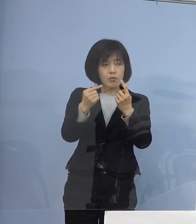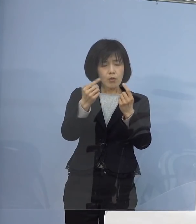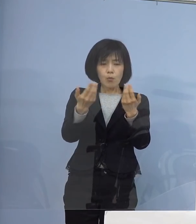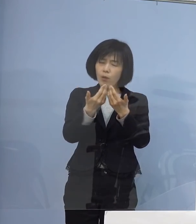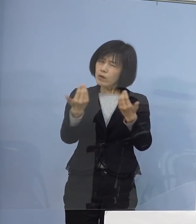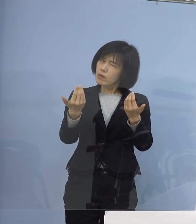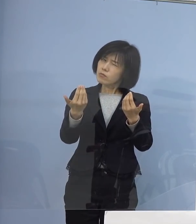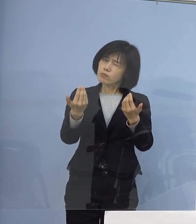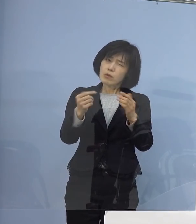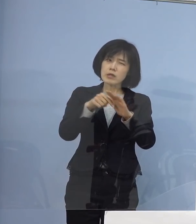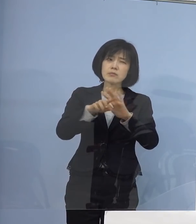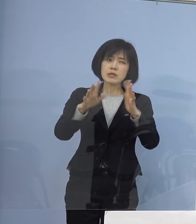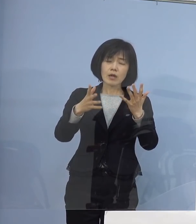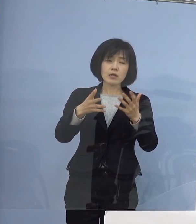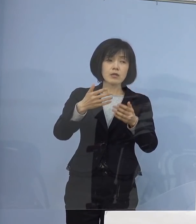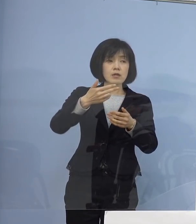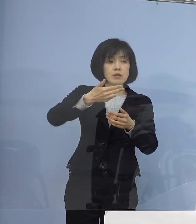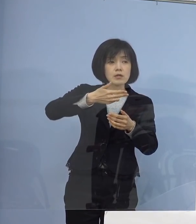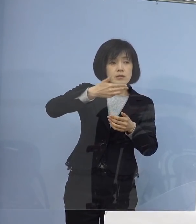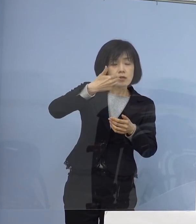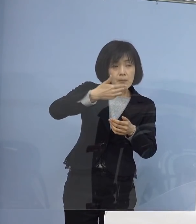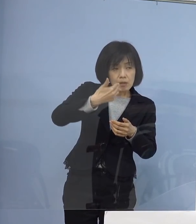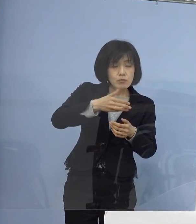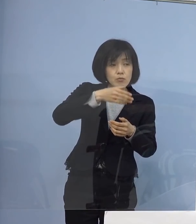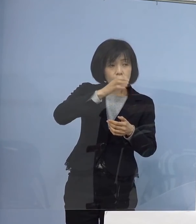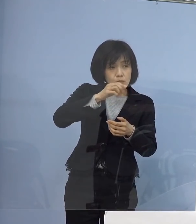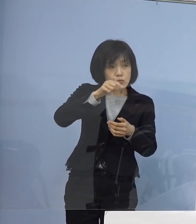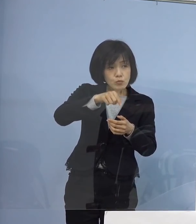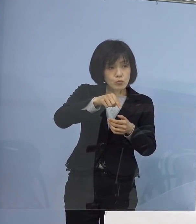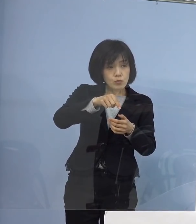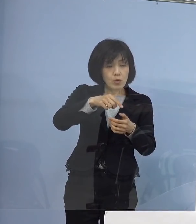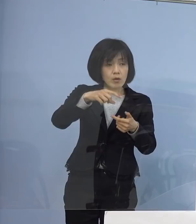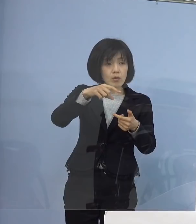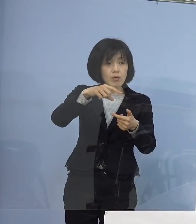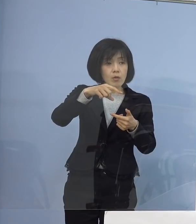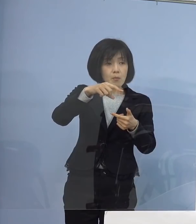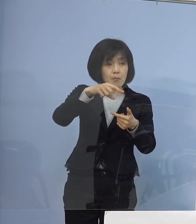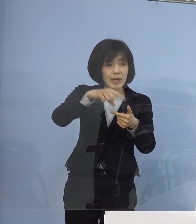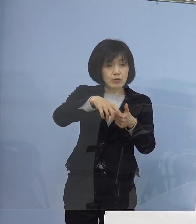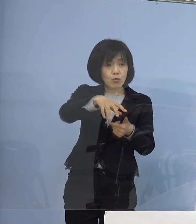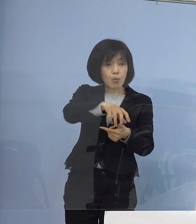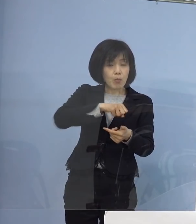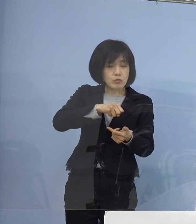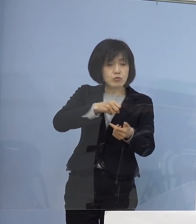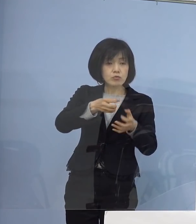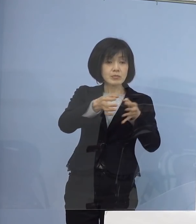やはり飲食、つまり飲食の 免許を取っていただいているそうしたお店